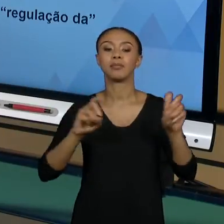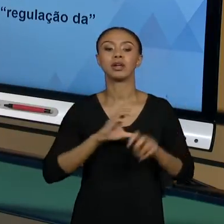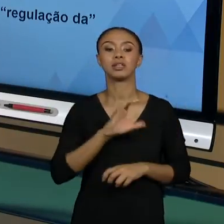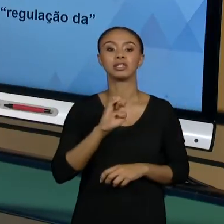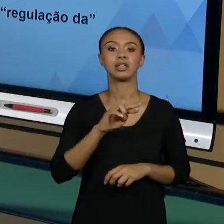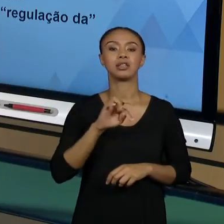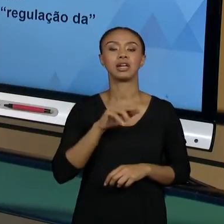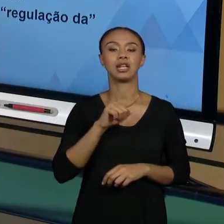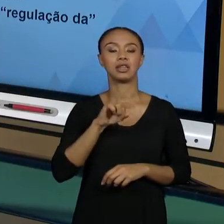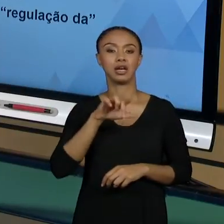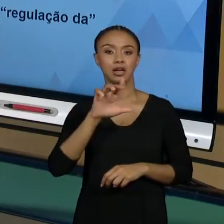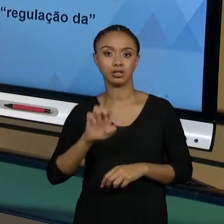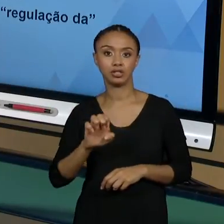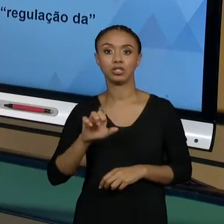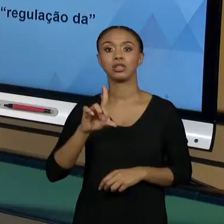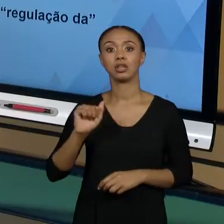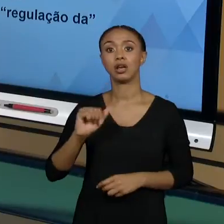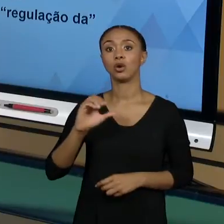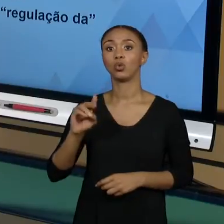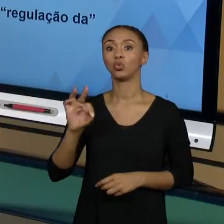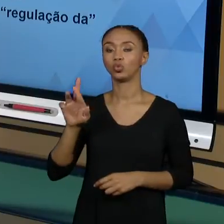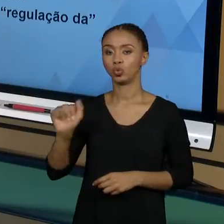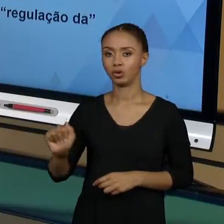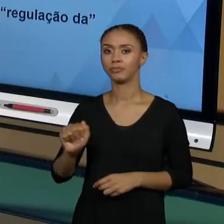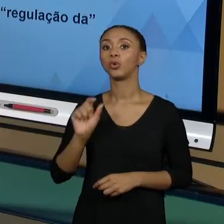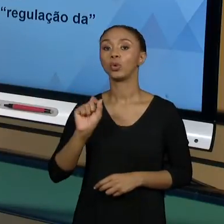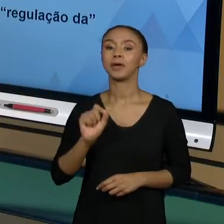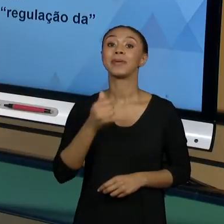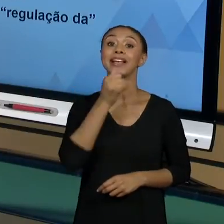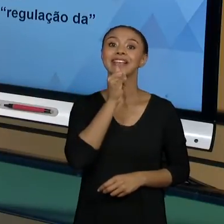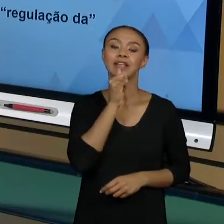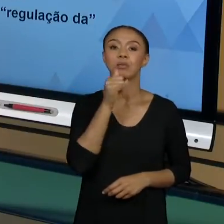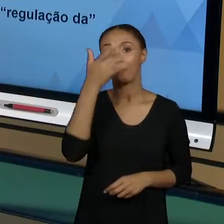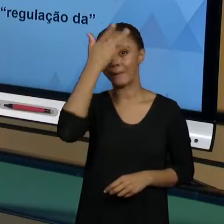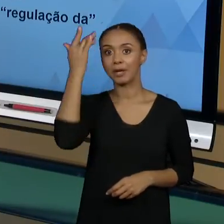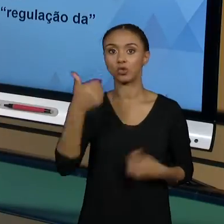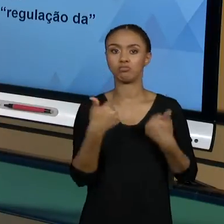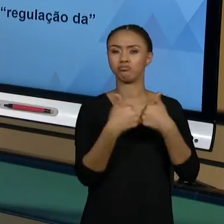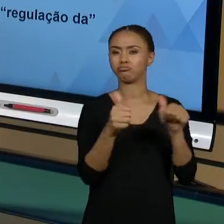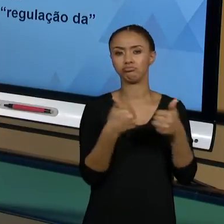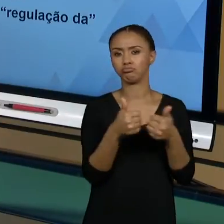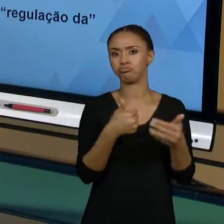ASSIM, OU SEJA, UMA PESSOA ENTRA NO TRANSPORTE COLETIVO E ELA FAZ UMA SÉRIE DE COISAS. ENTÃO ELA